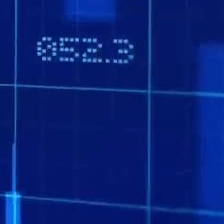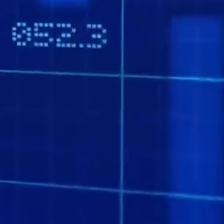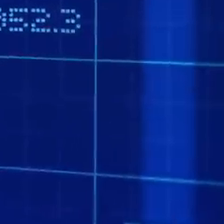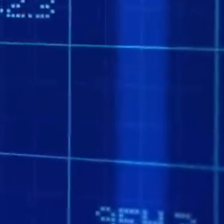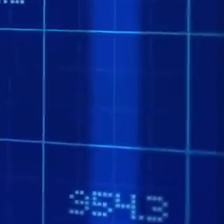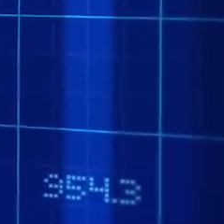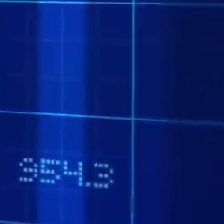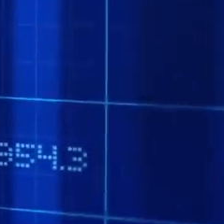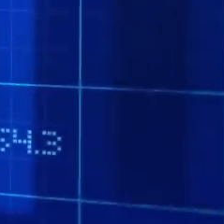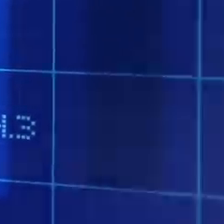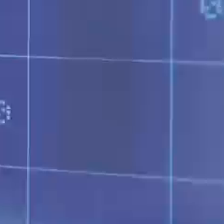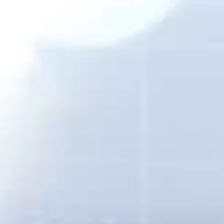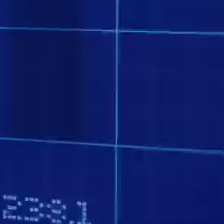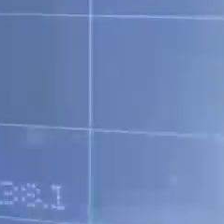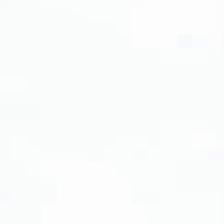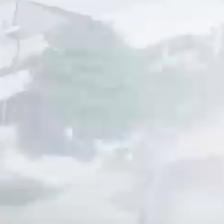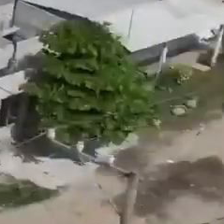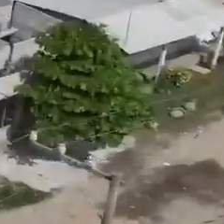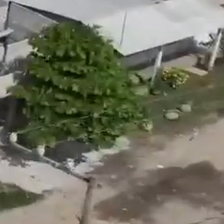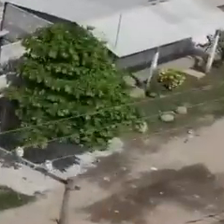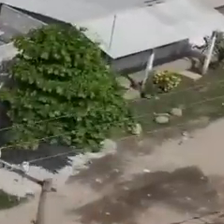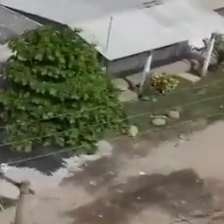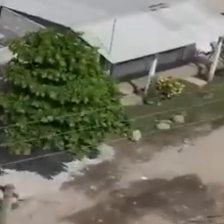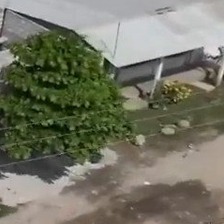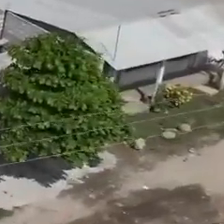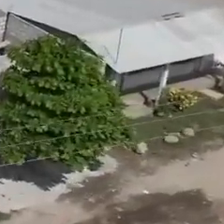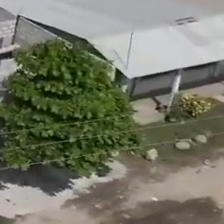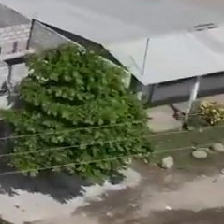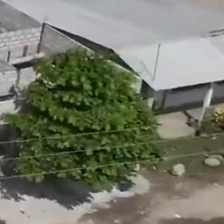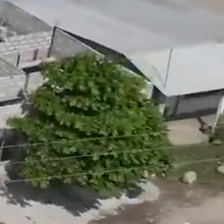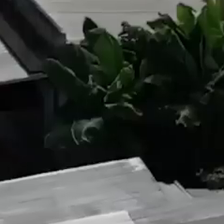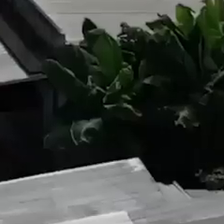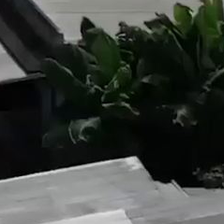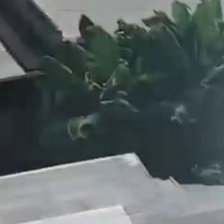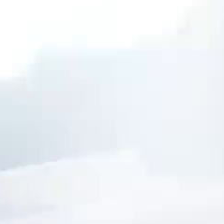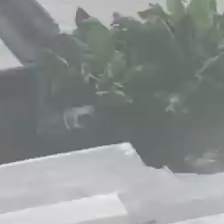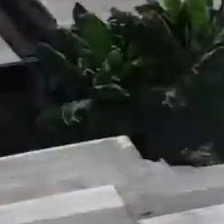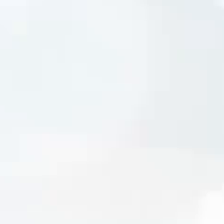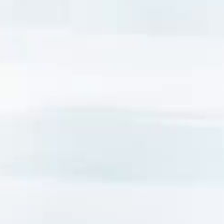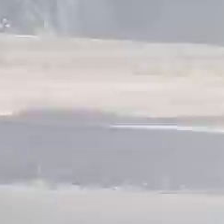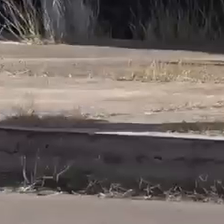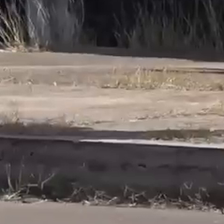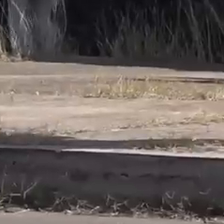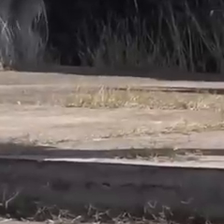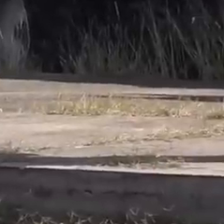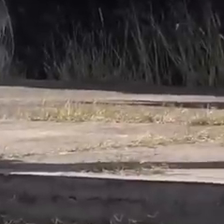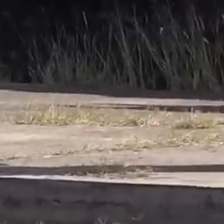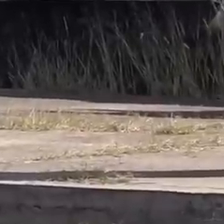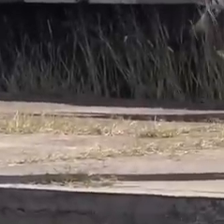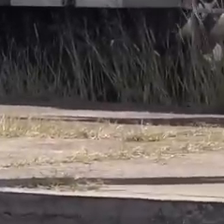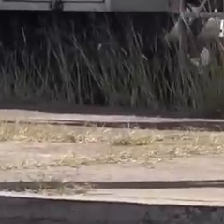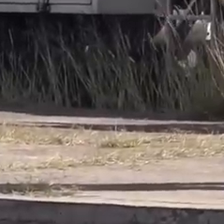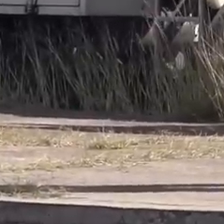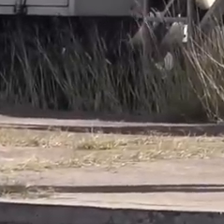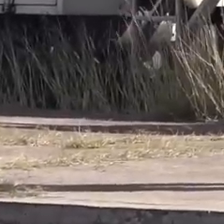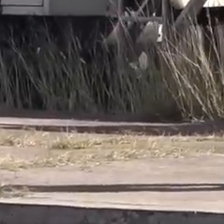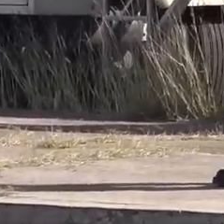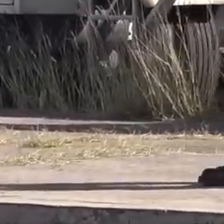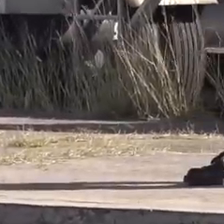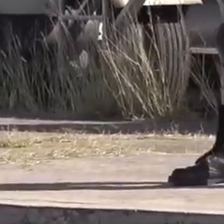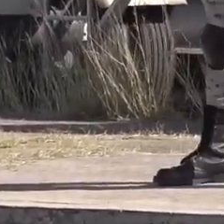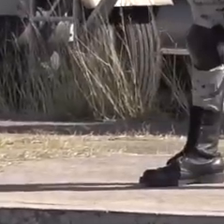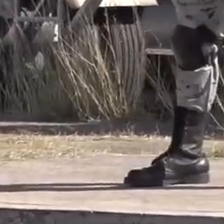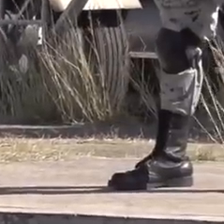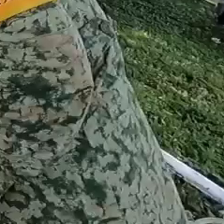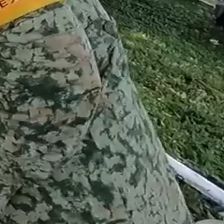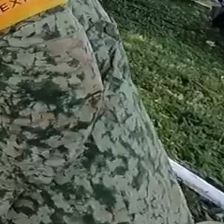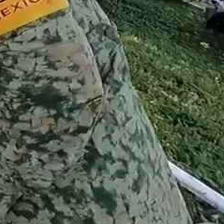de violencia y sembrar la paz en cada Rincón de México [Música] Esta es una gran tarea que tiene